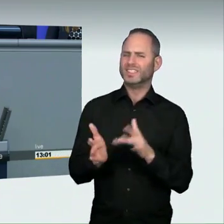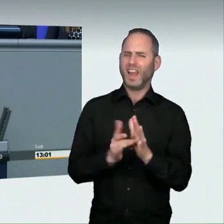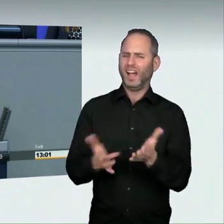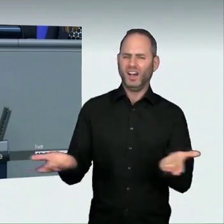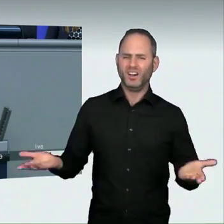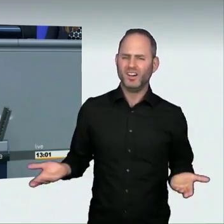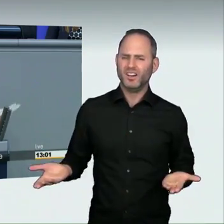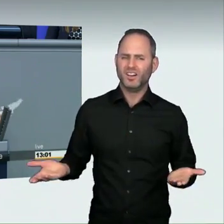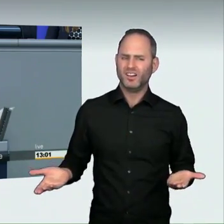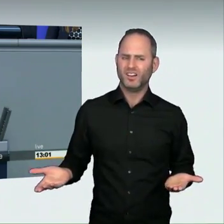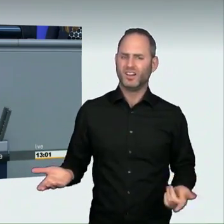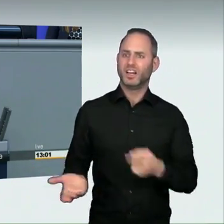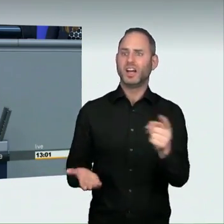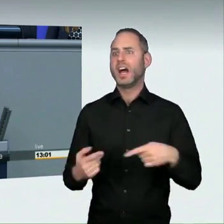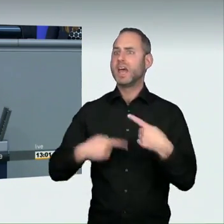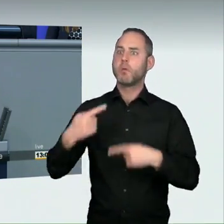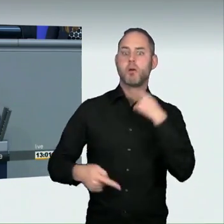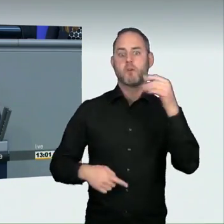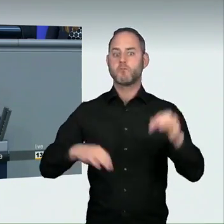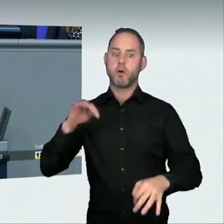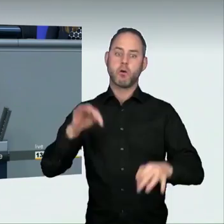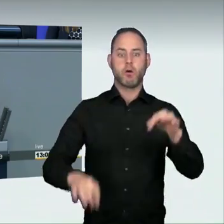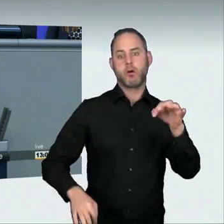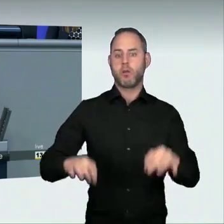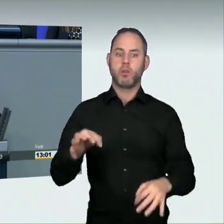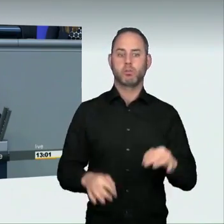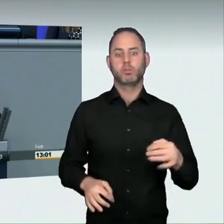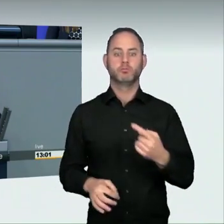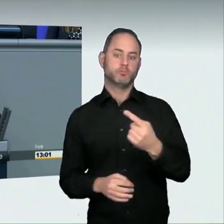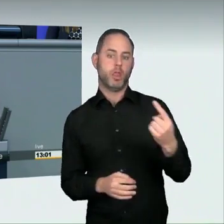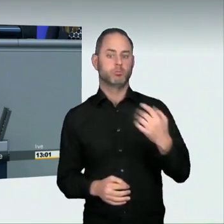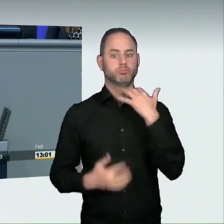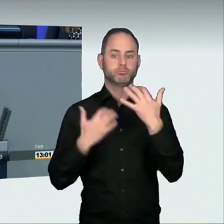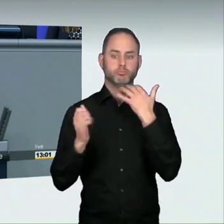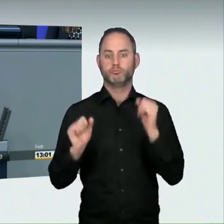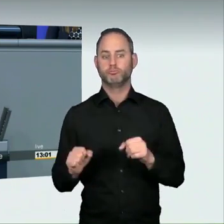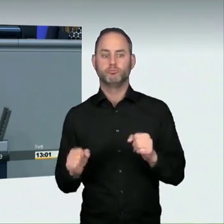Deshalb weiß ich auch, warum Sie im Augenblick, sieben Monate vor der Bundestagswahl, schon wieder darüber reden, dass Sie reden würden,